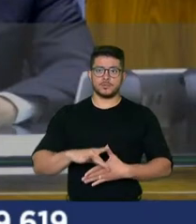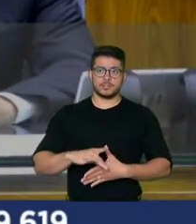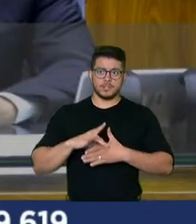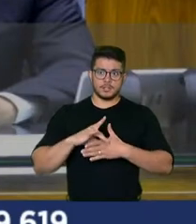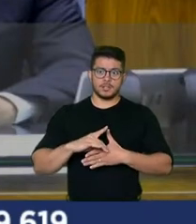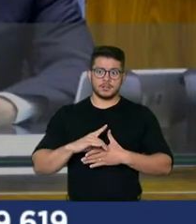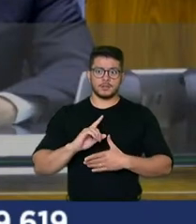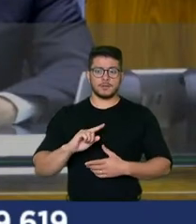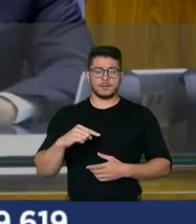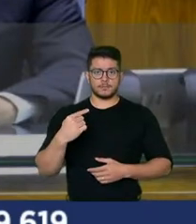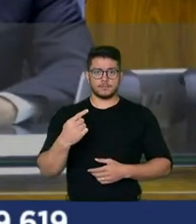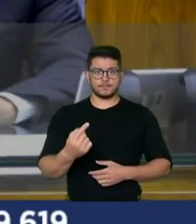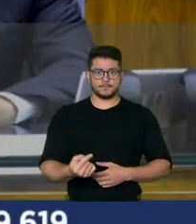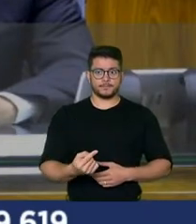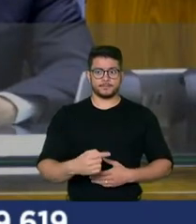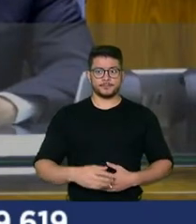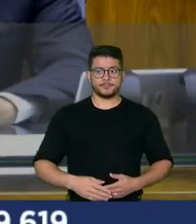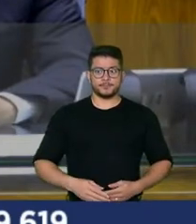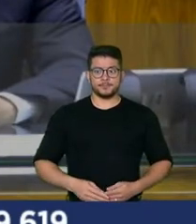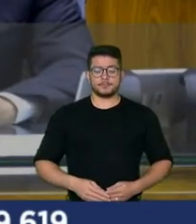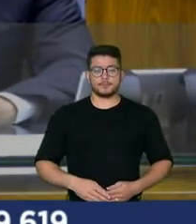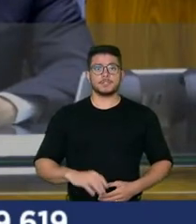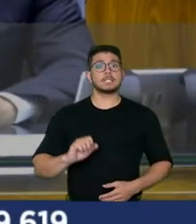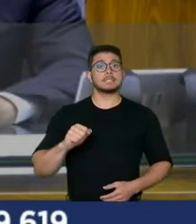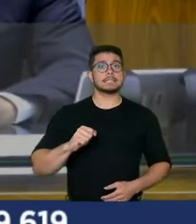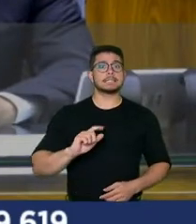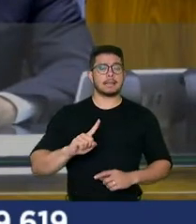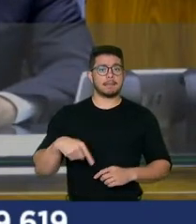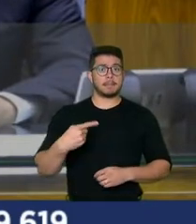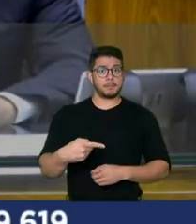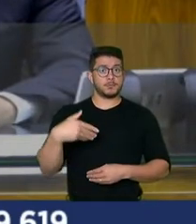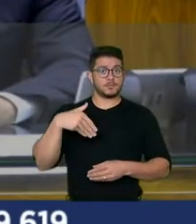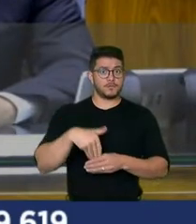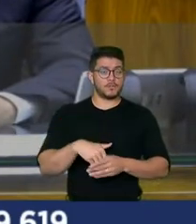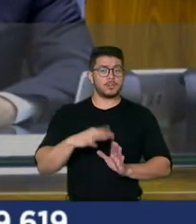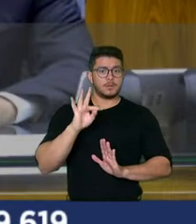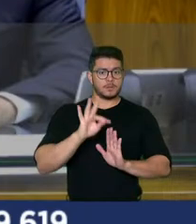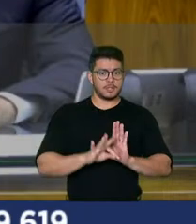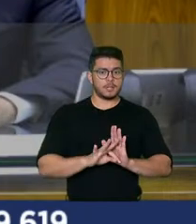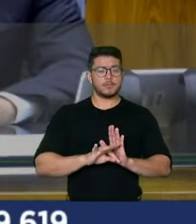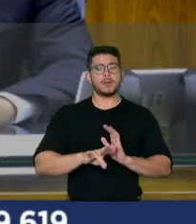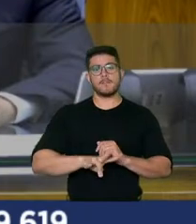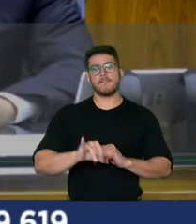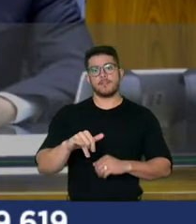DE LÍDER DO PARTIDO... -- [PRESIDENTE]: ELE JÁ ESTÁ AQUI AO LADO JÁ ESTÁ DEFERIDO. APÓS ENCERRAR A VOTAÇÃO DA MATÉRIA O DESTAQUE EU PASSAREI AO TEMPO